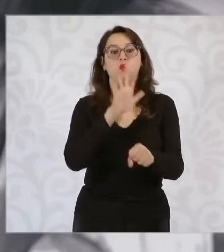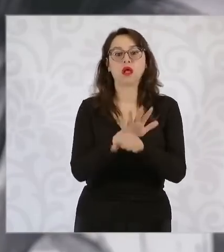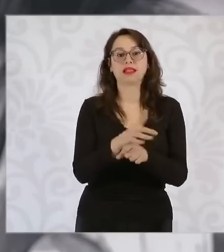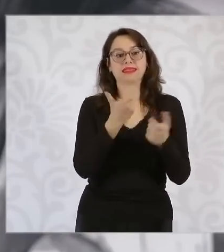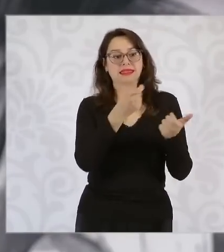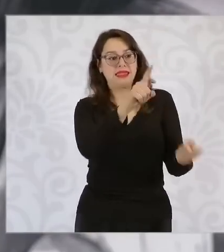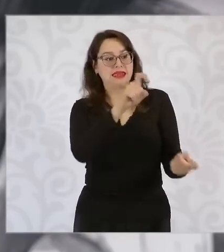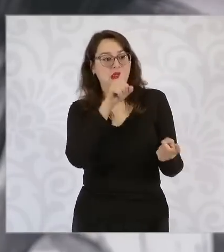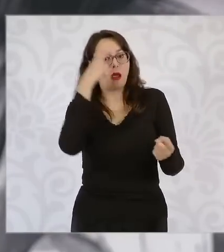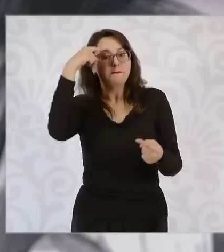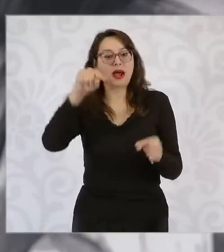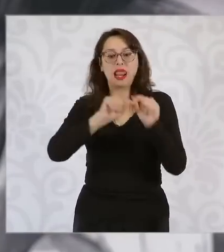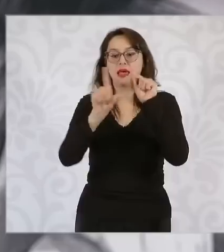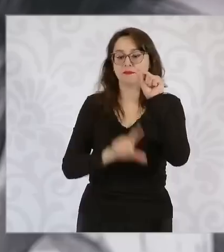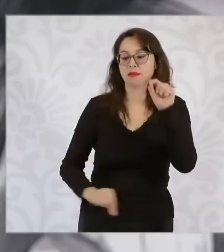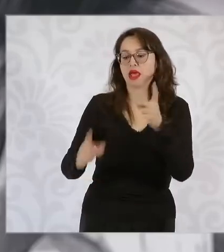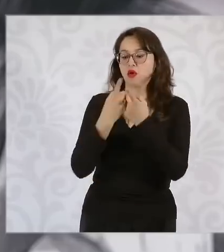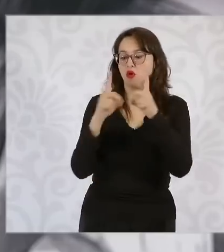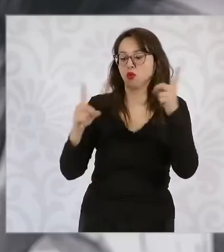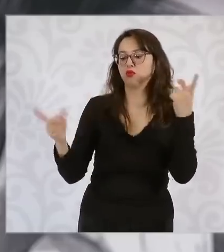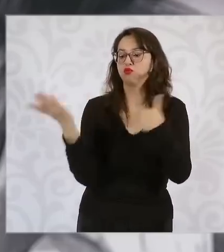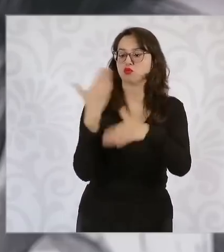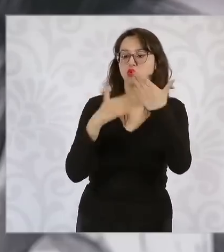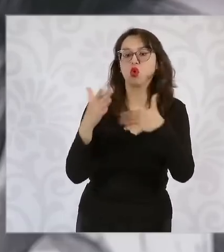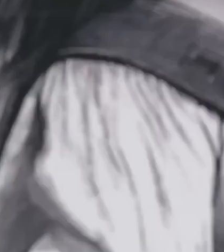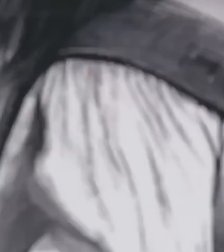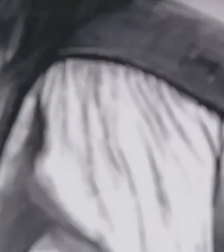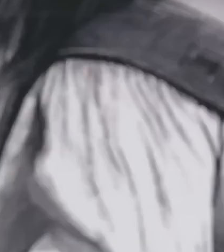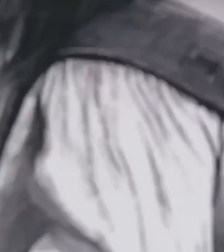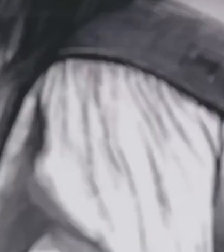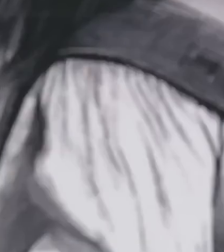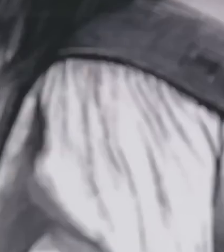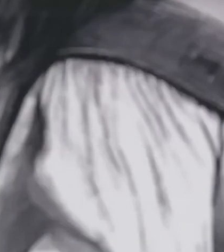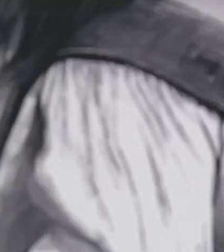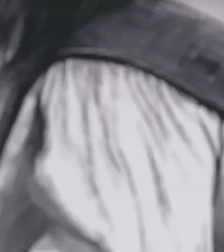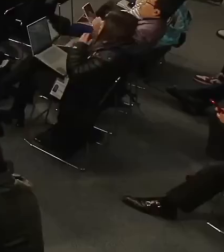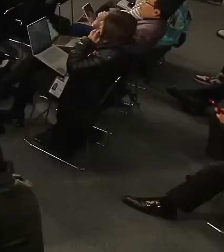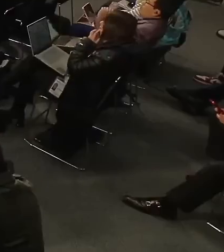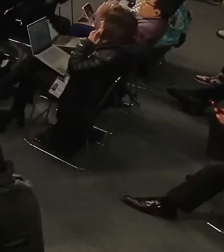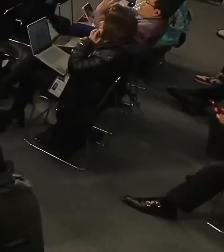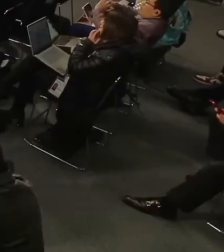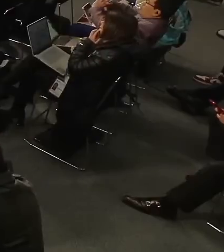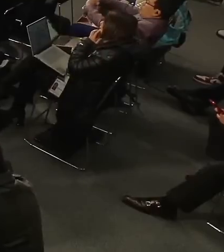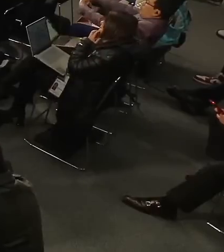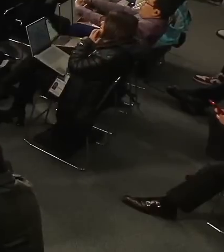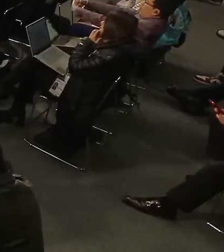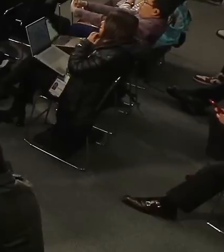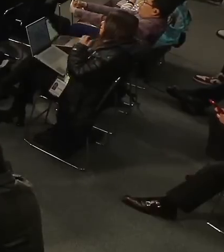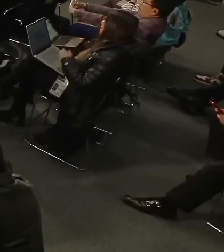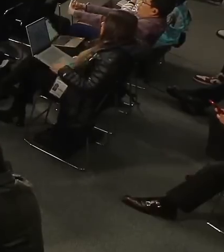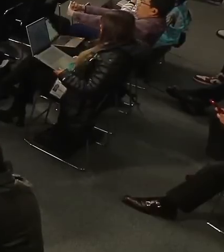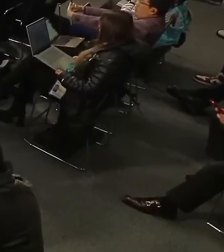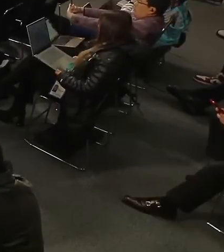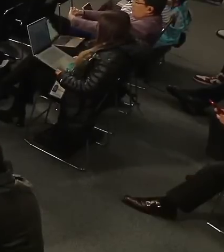al desarrollo social al Desarrollo comunitario y a desarrollo eh territorial y Regional de tal manera